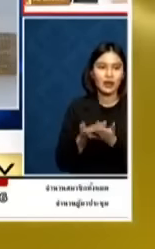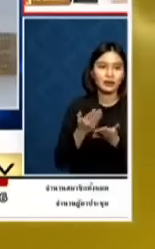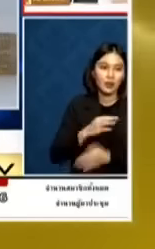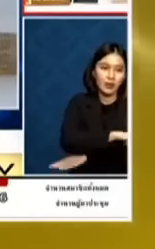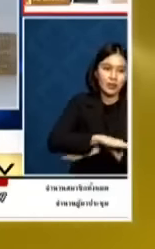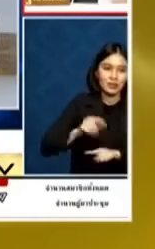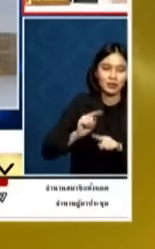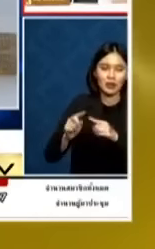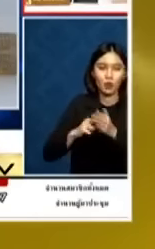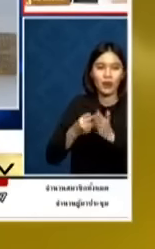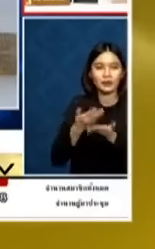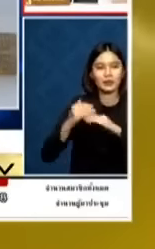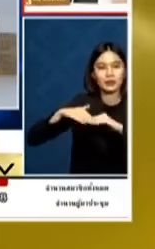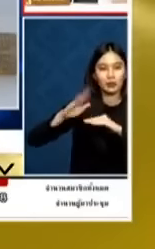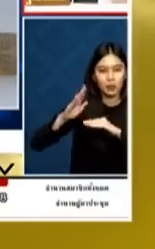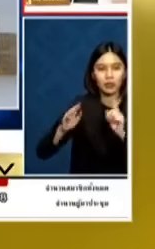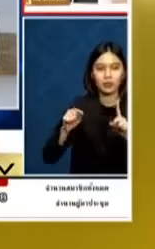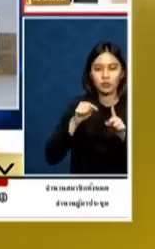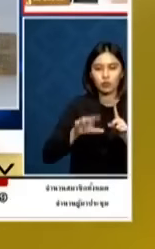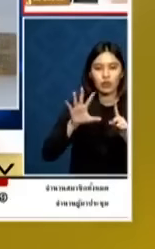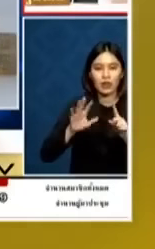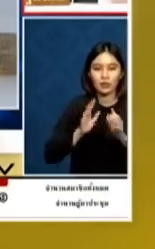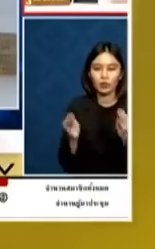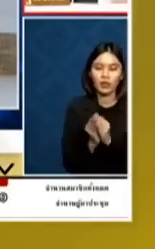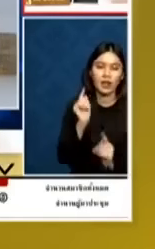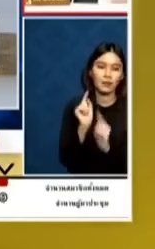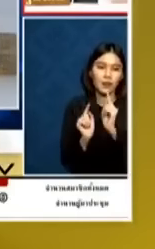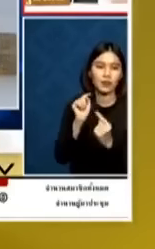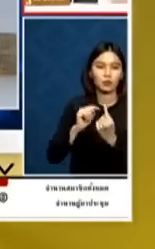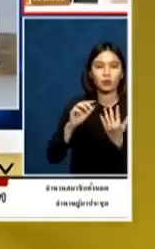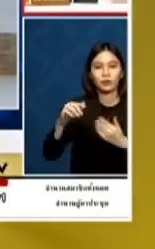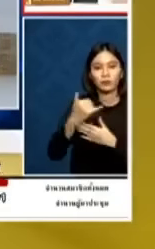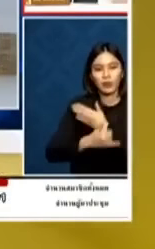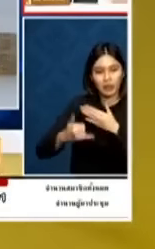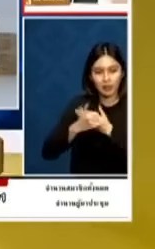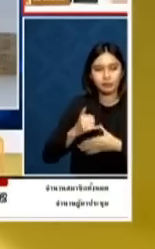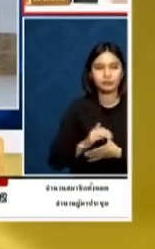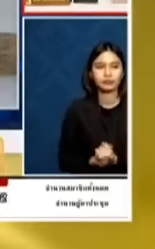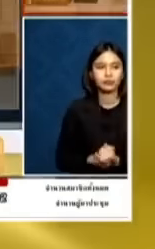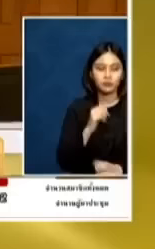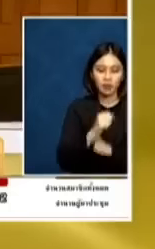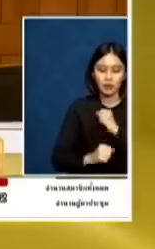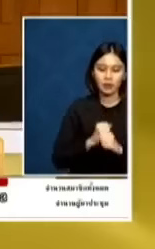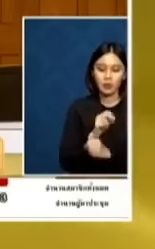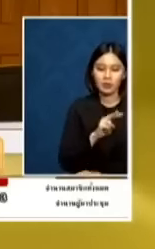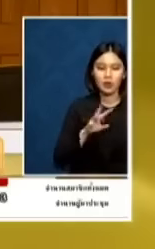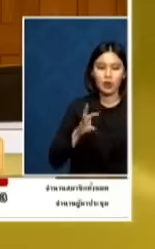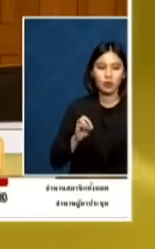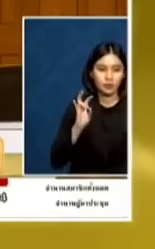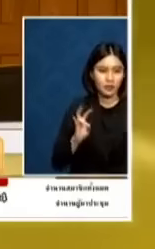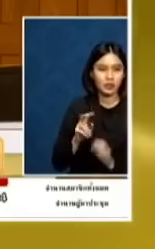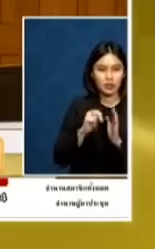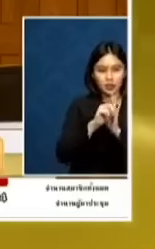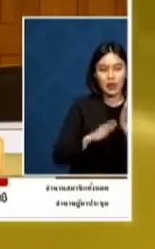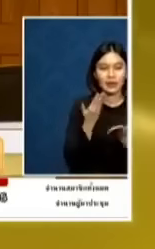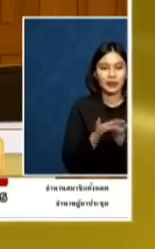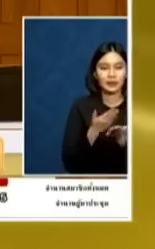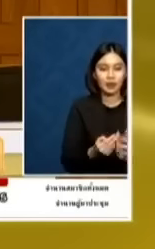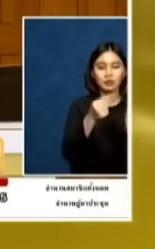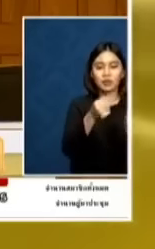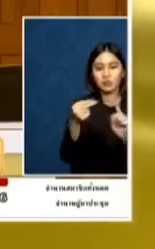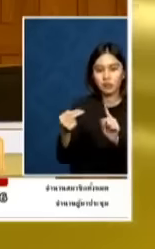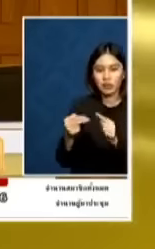52 ล้านบาทอืนะฮะ 3.7 52 ต้องล้านล้านบาทนะฮะของสภาผู้แทนอ่าน